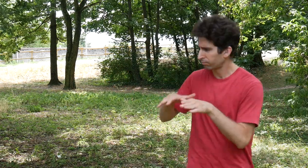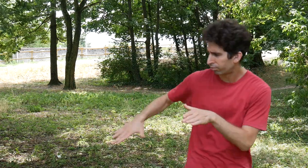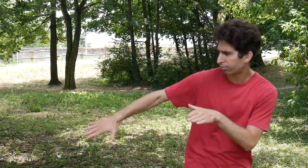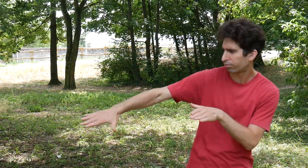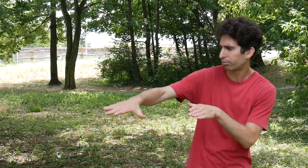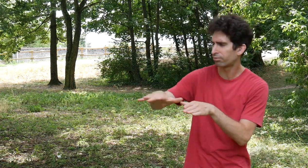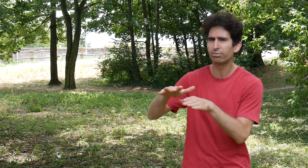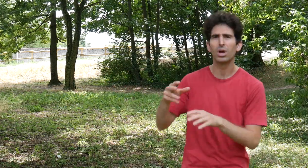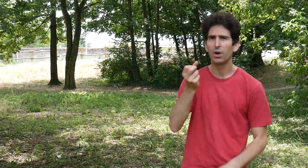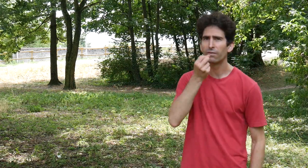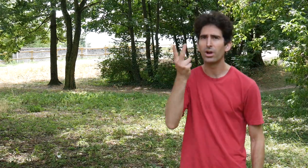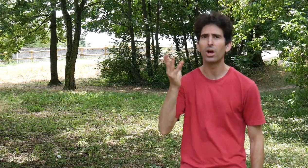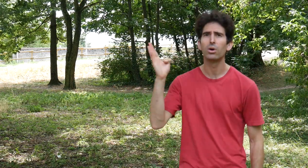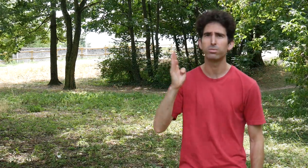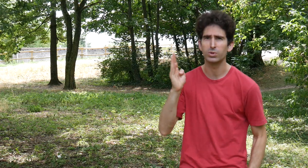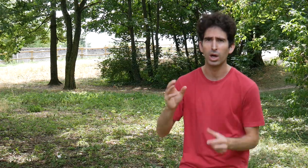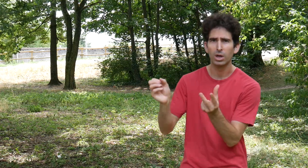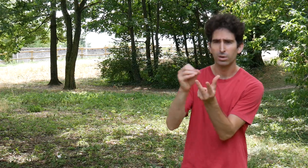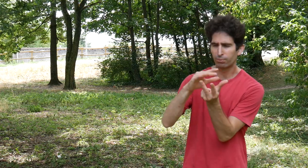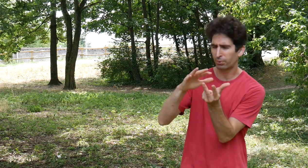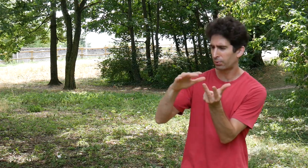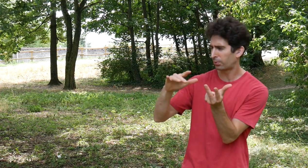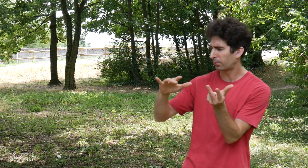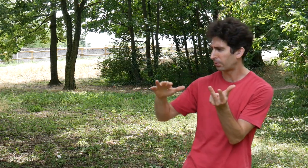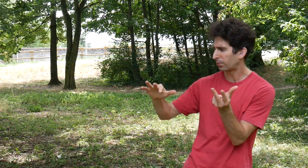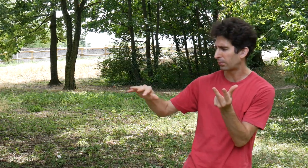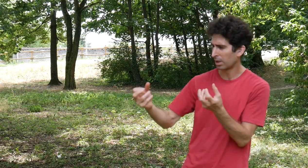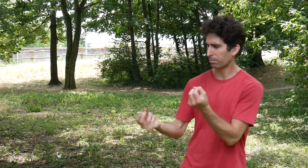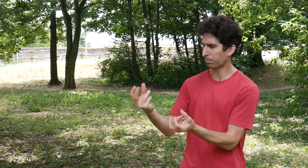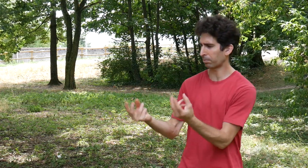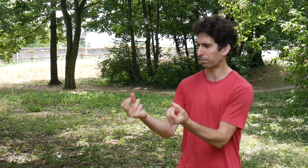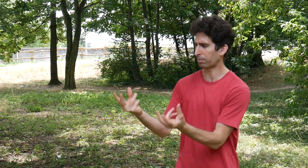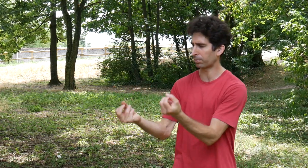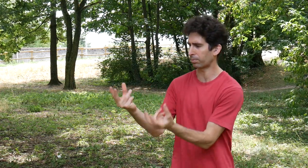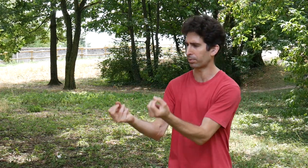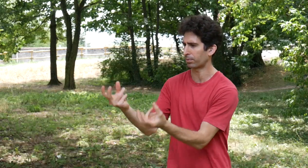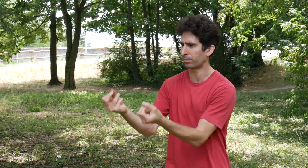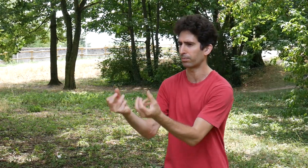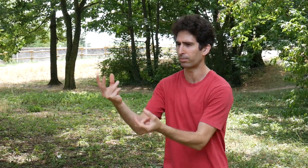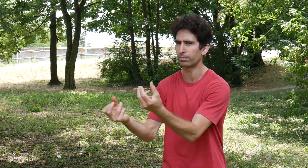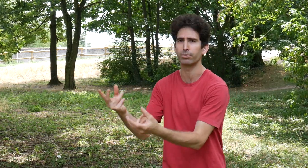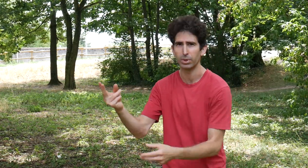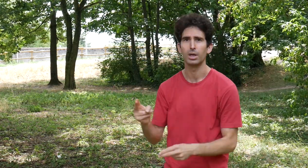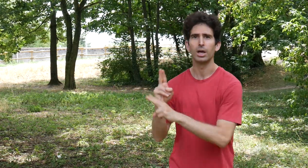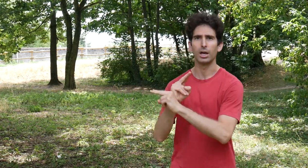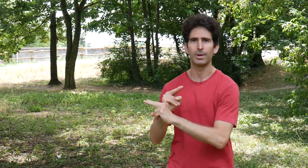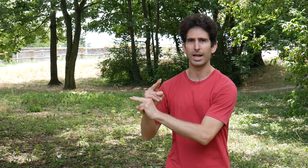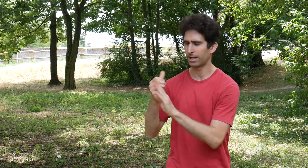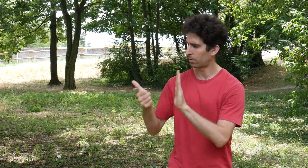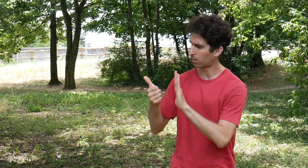Les fleurs ont besoin de pollen pour se reproduire et là les abeilles